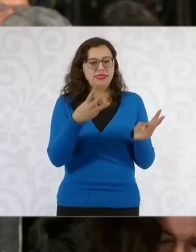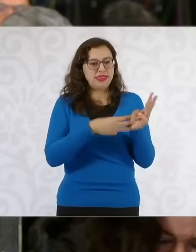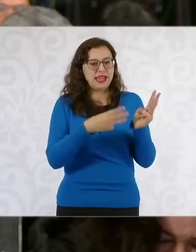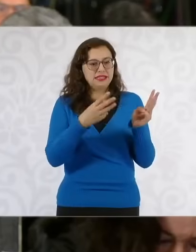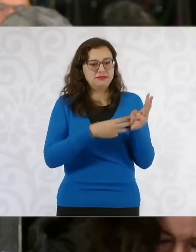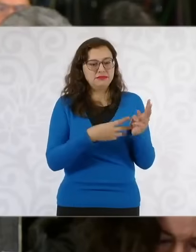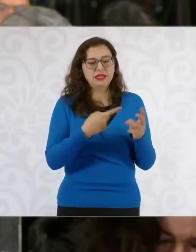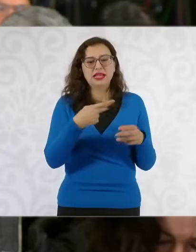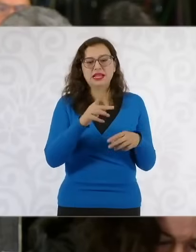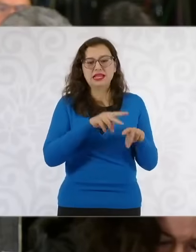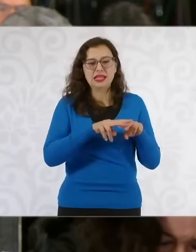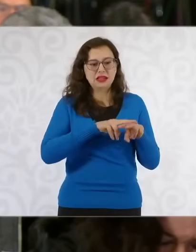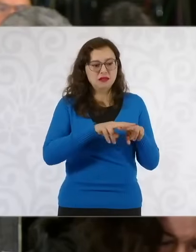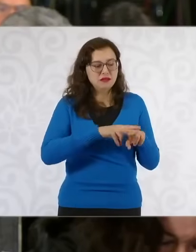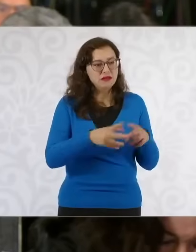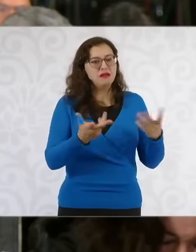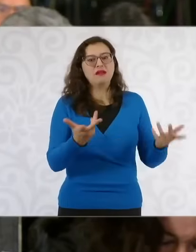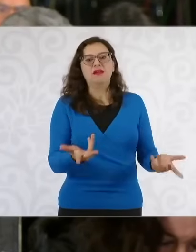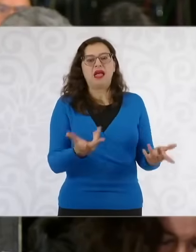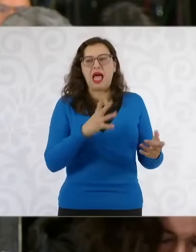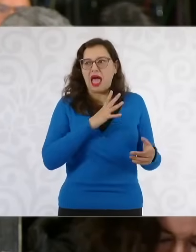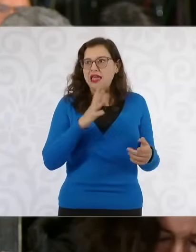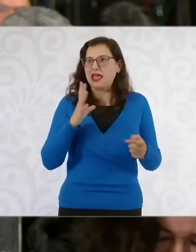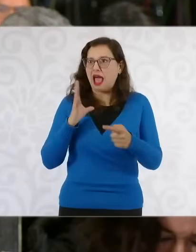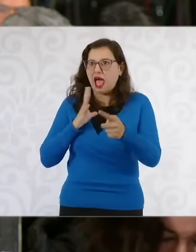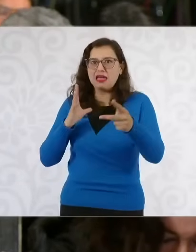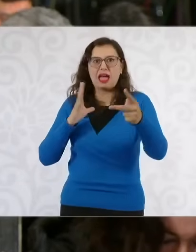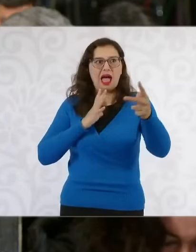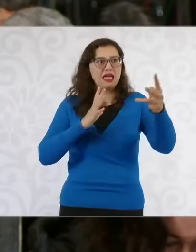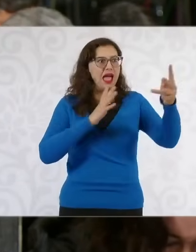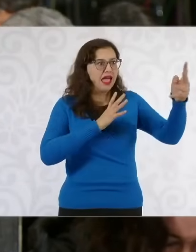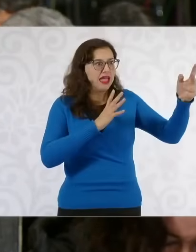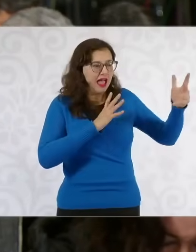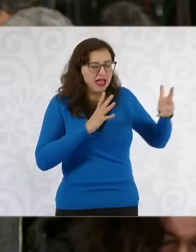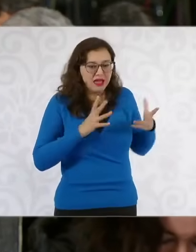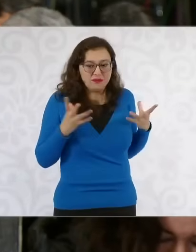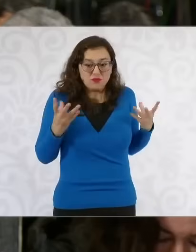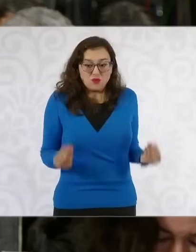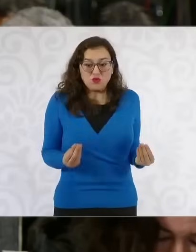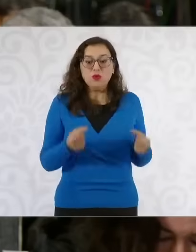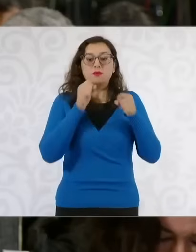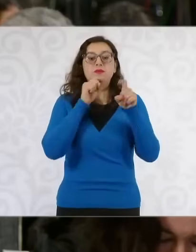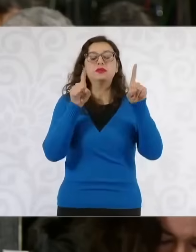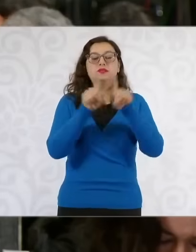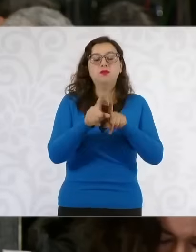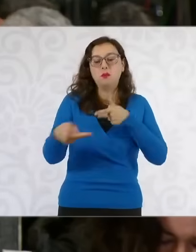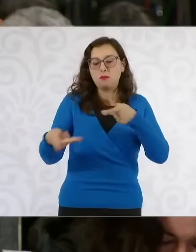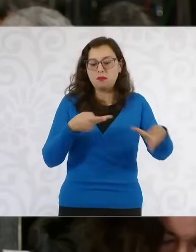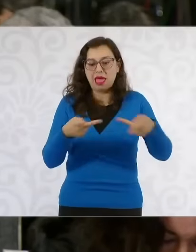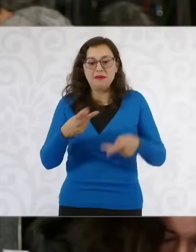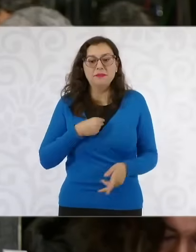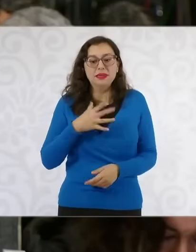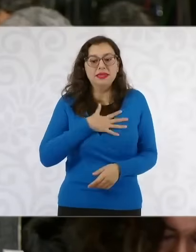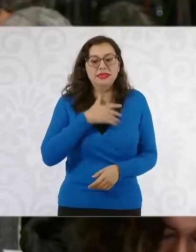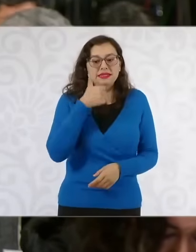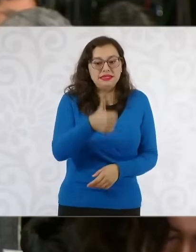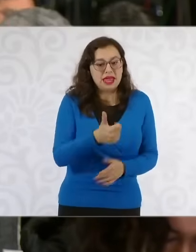sexenio y estamos viendo también el incremento de los planes del bienestar creo que estamos en una